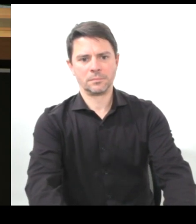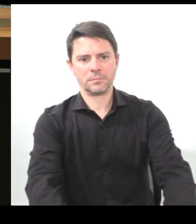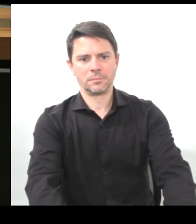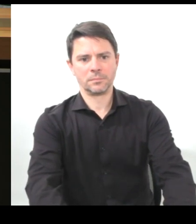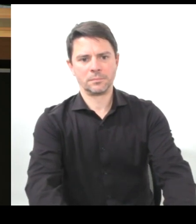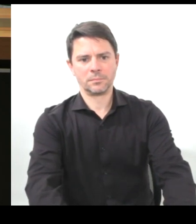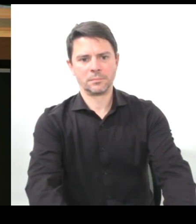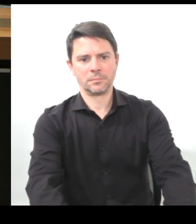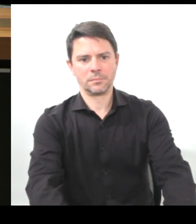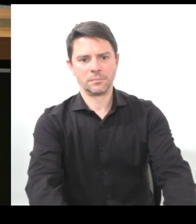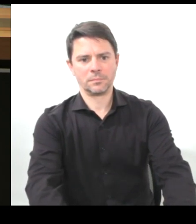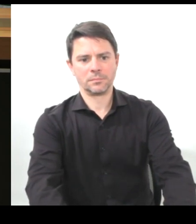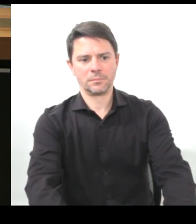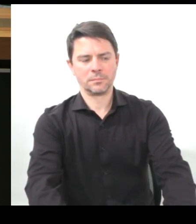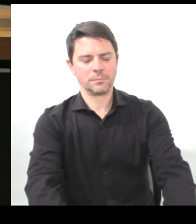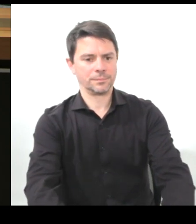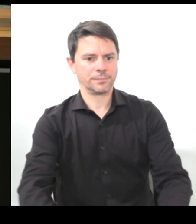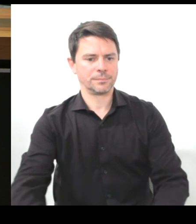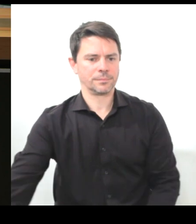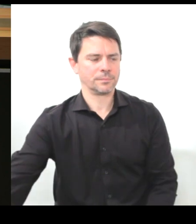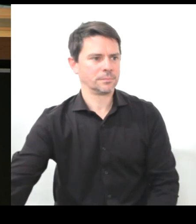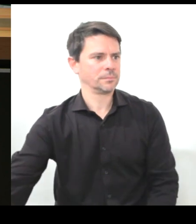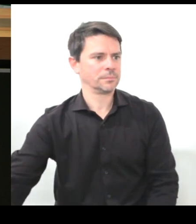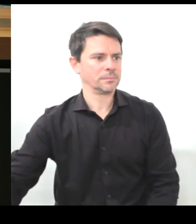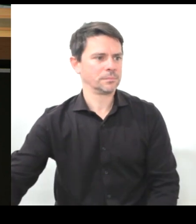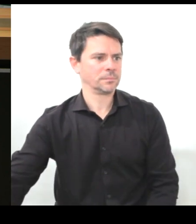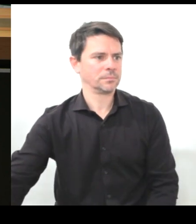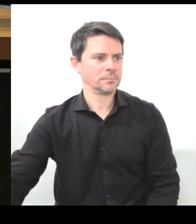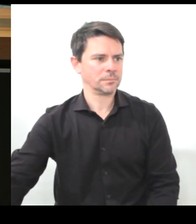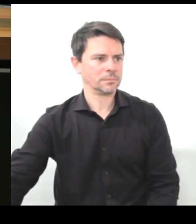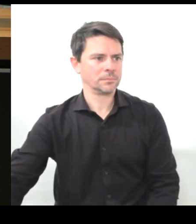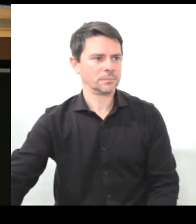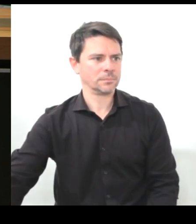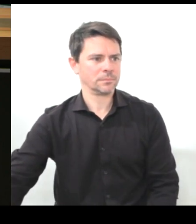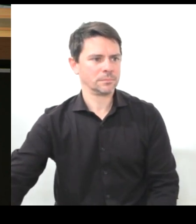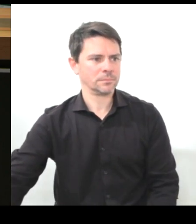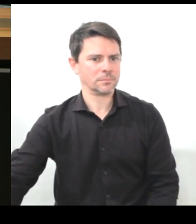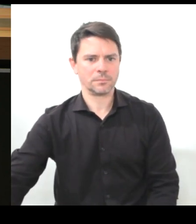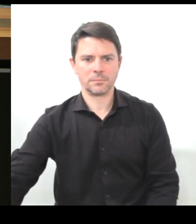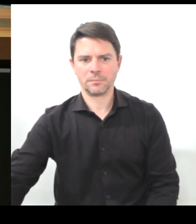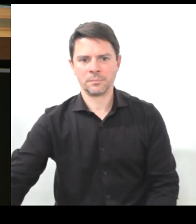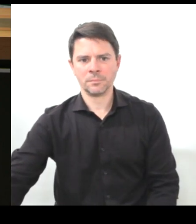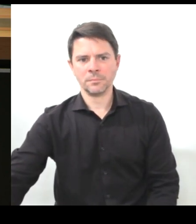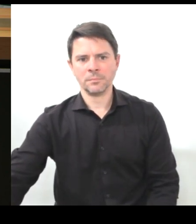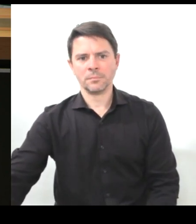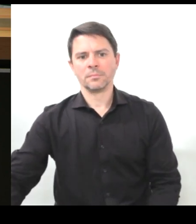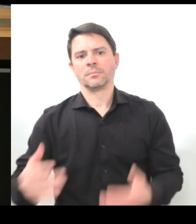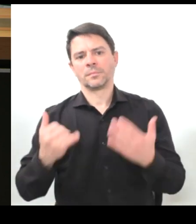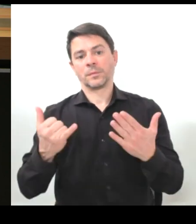Partei hier vorne spricht und kein einziges Mitglied eines Bezirksamtes mit seiner Partei Farbe in den Bezirken hat, dann